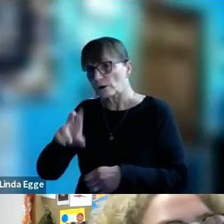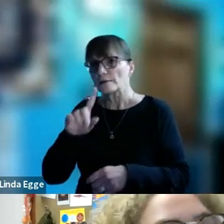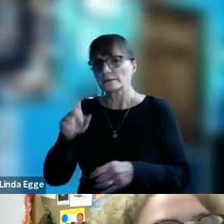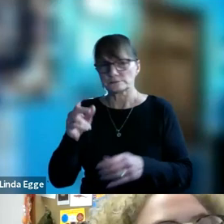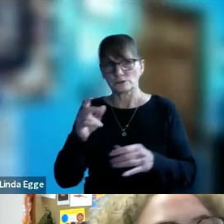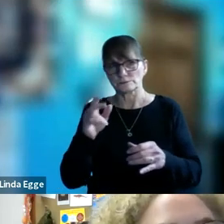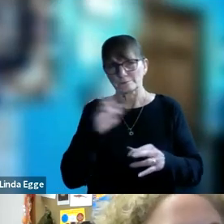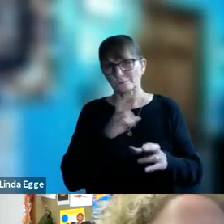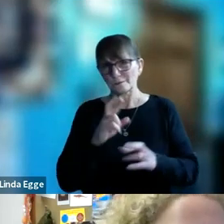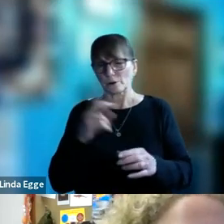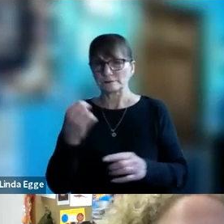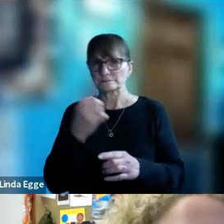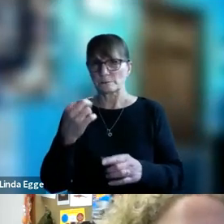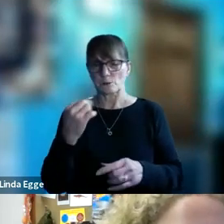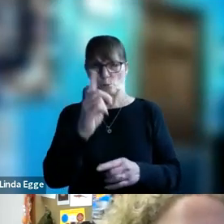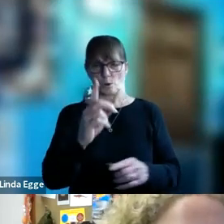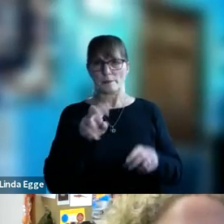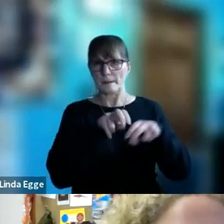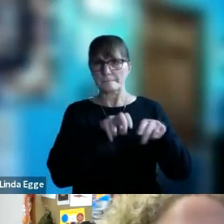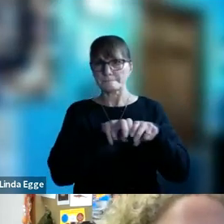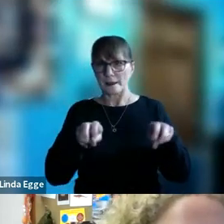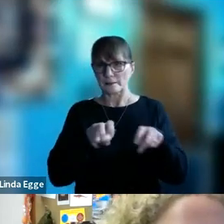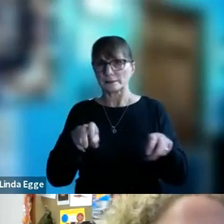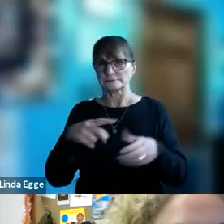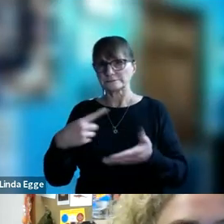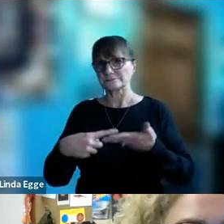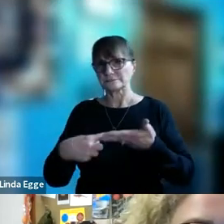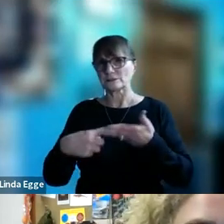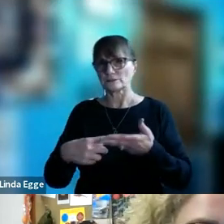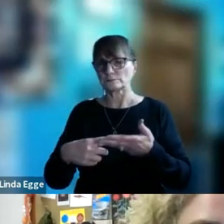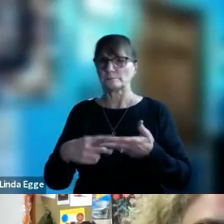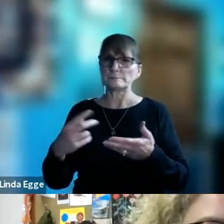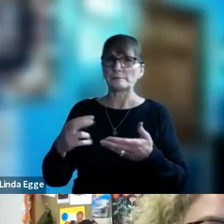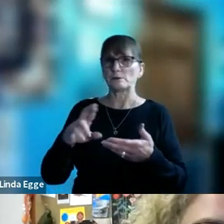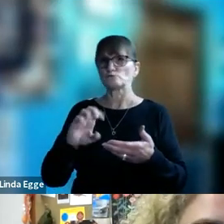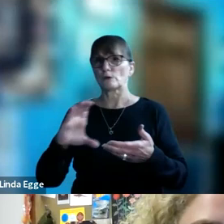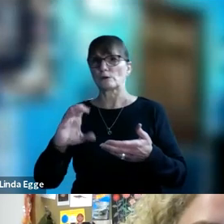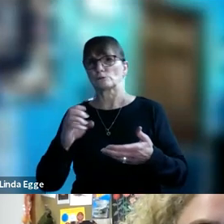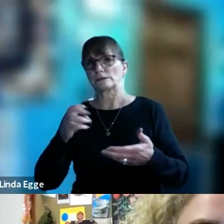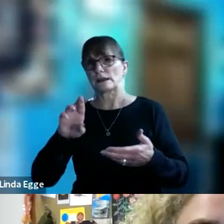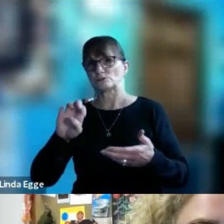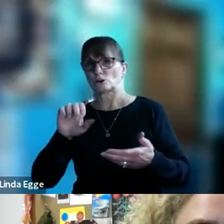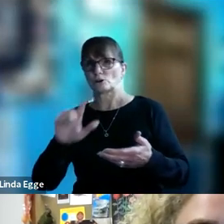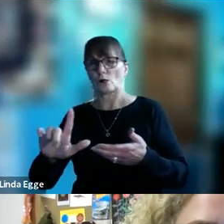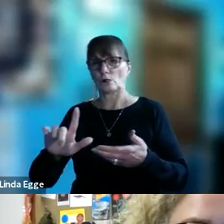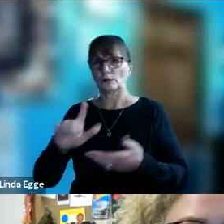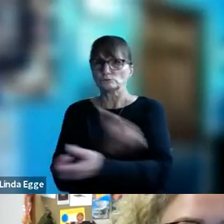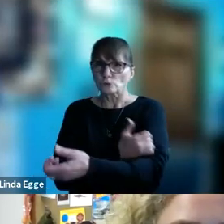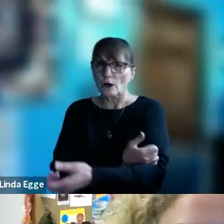Y creo que una de las panelistas habló de eso, del consumo recreativo o periódico de drogas.